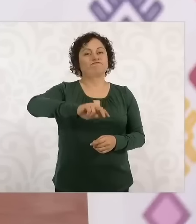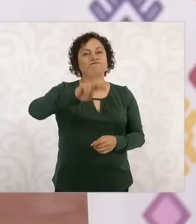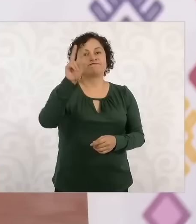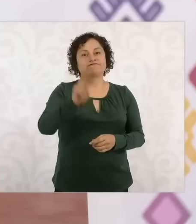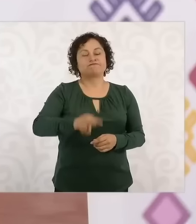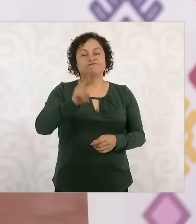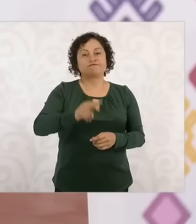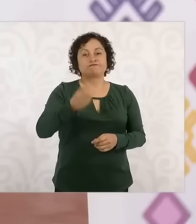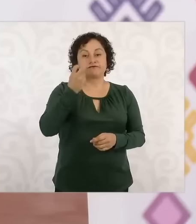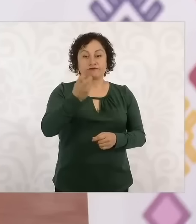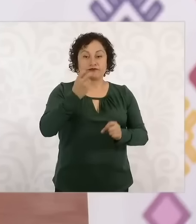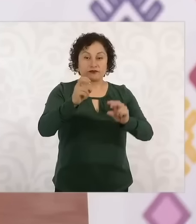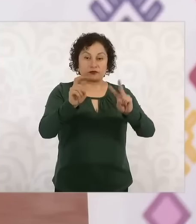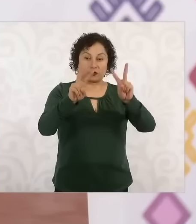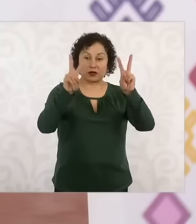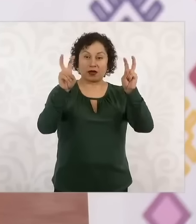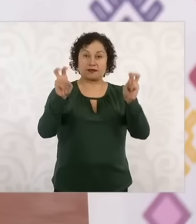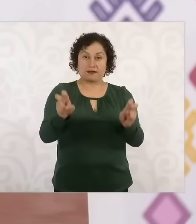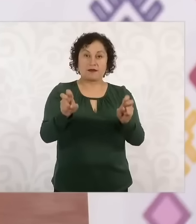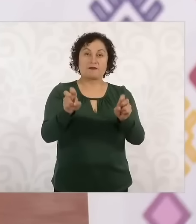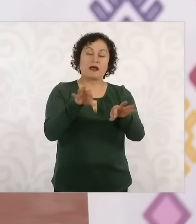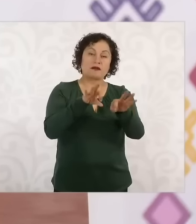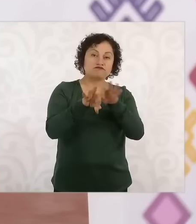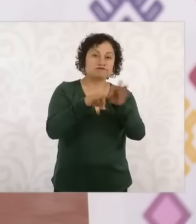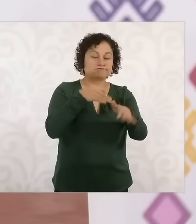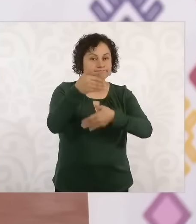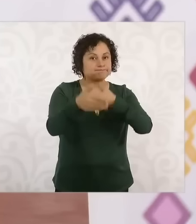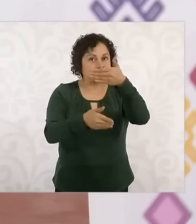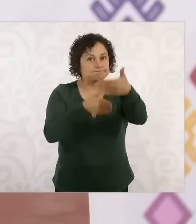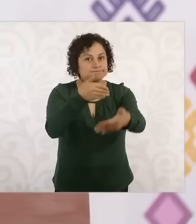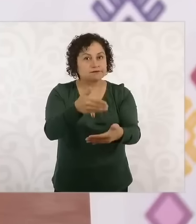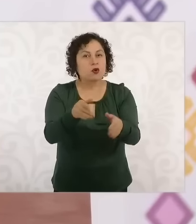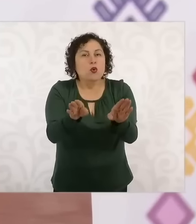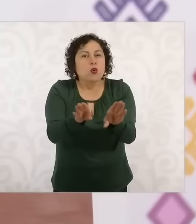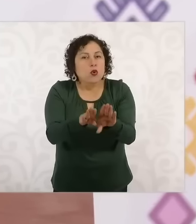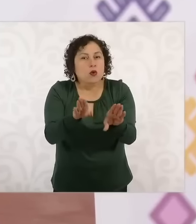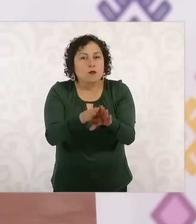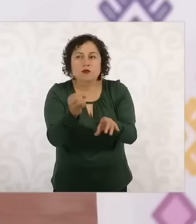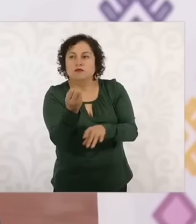que en el que tenemos que seguir trabajando en esta relación entre el personal y los pacientes,